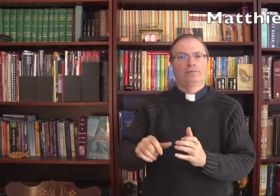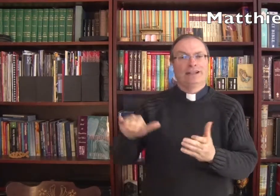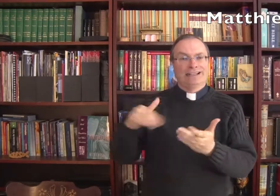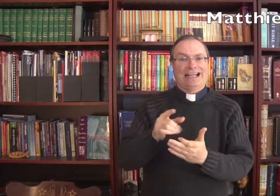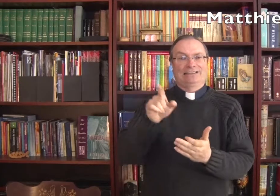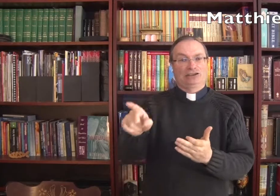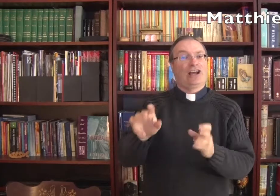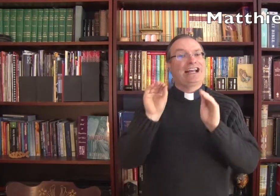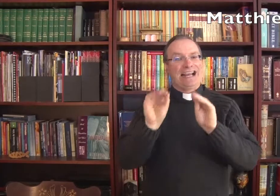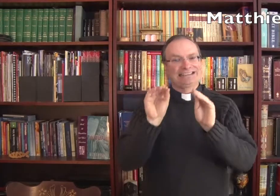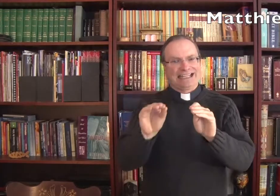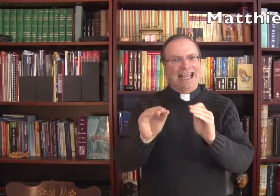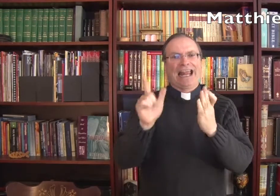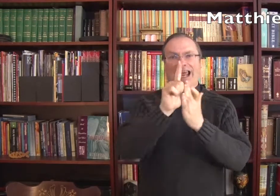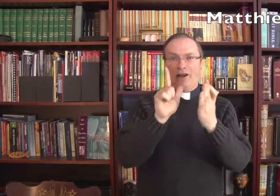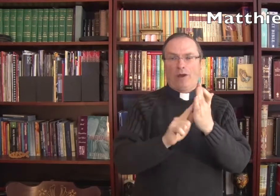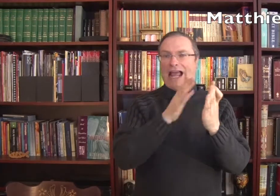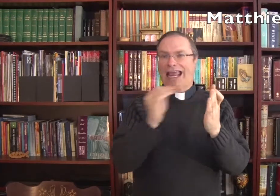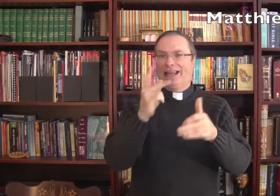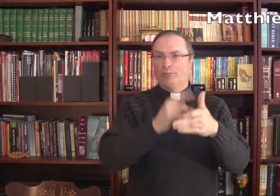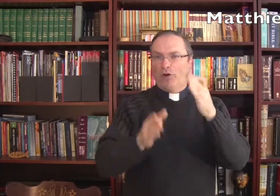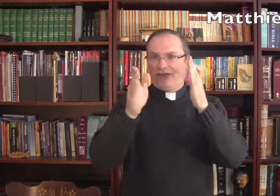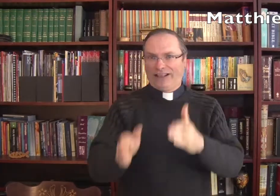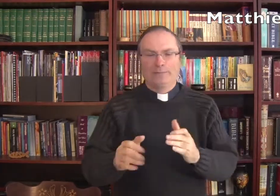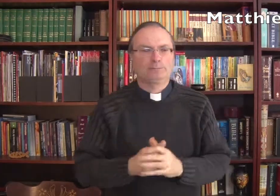car c’est ce qu’enseignent la loi et les prophètes.